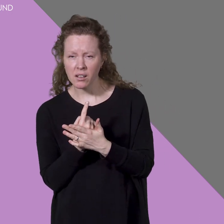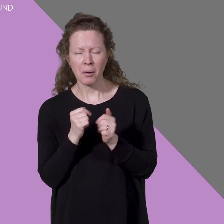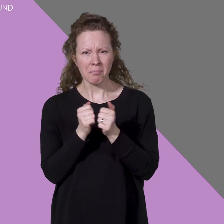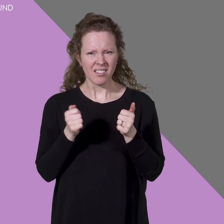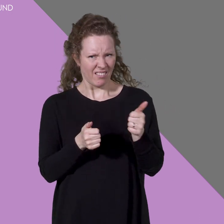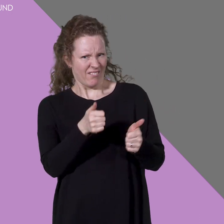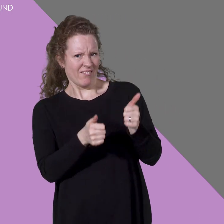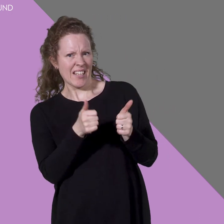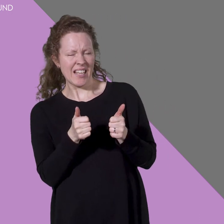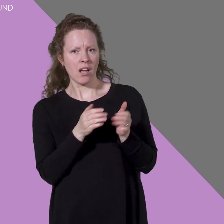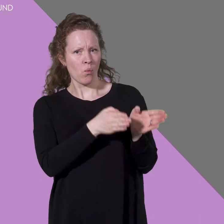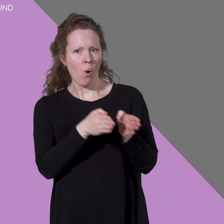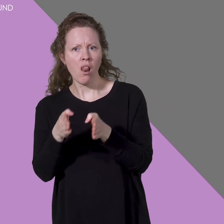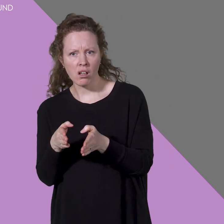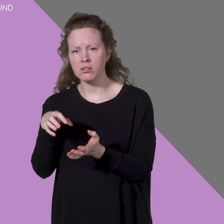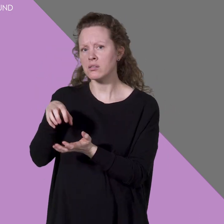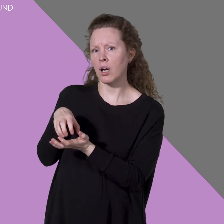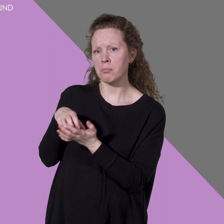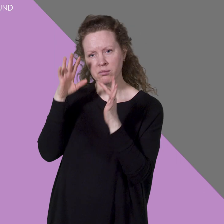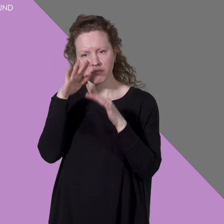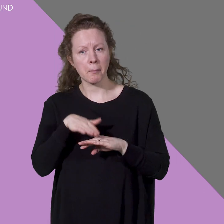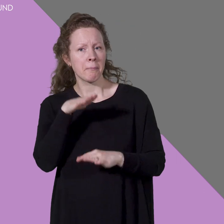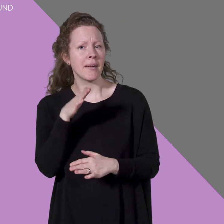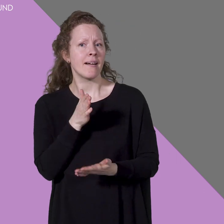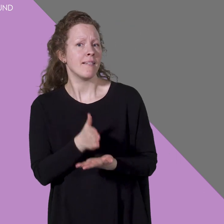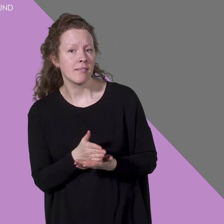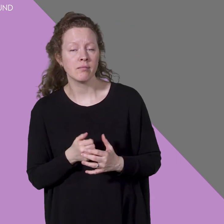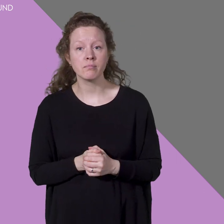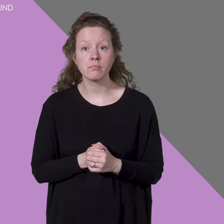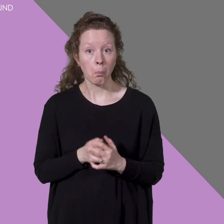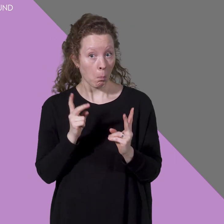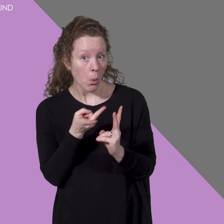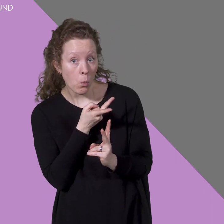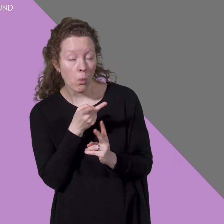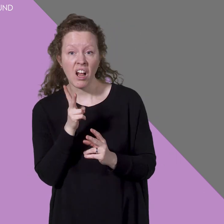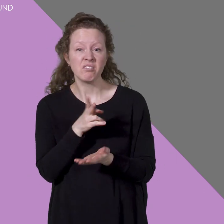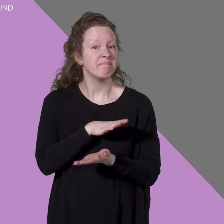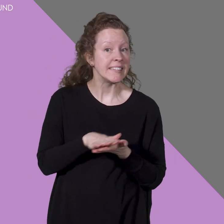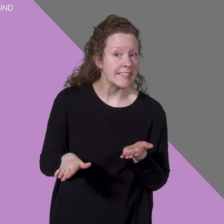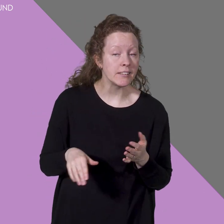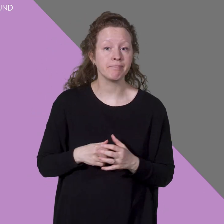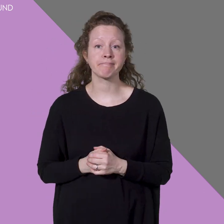men vilketdera valet är det rätta enligt samhället? Kanske båda, sannolikt ingetdera.